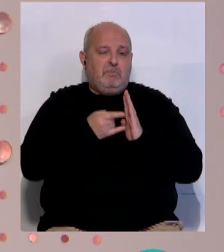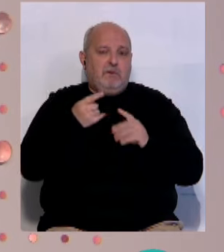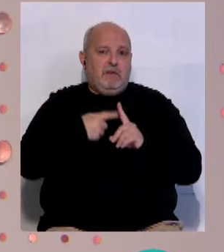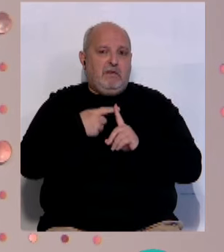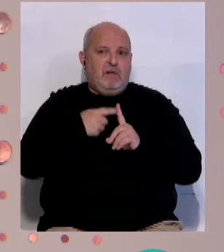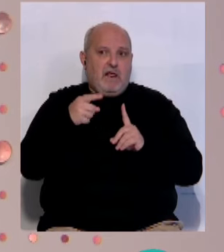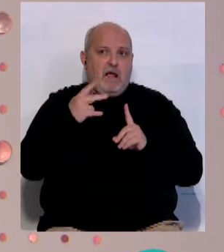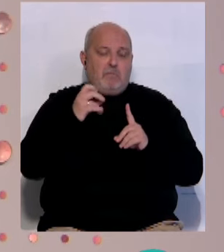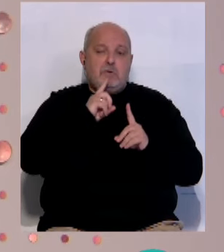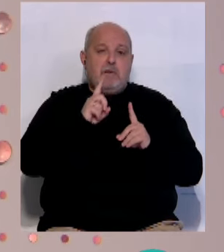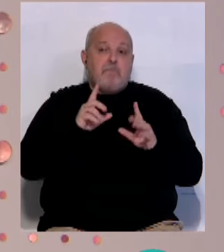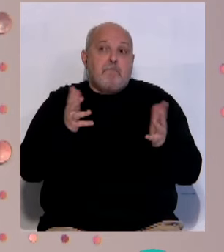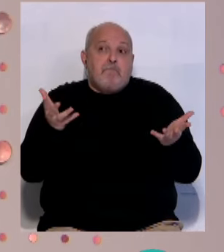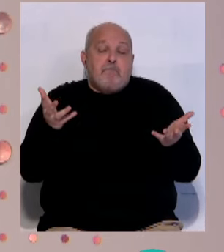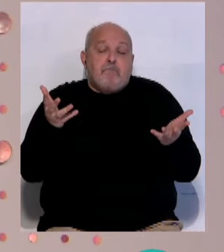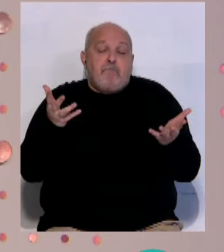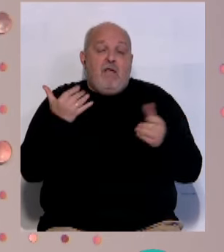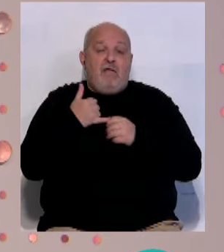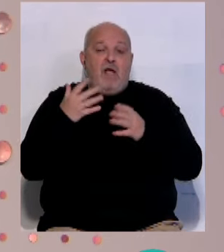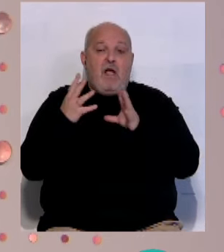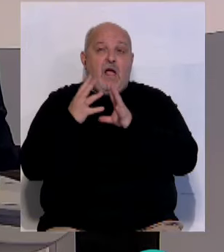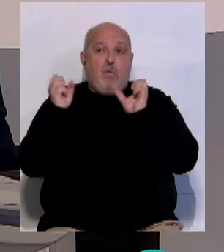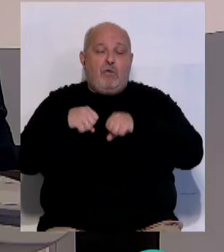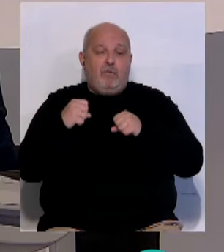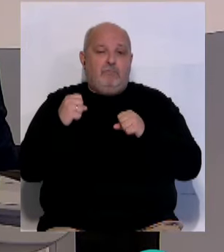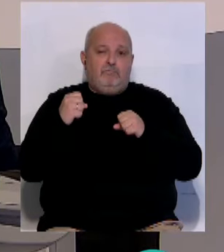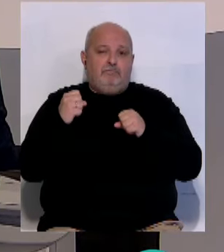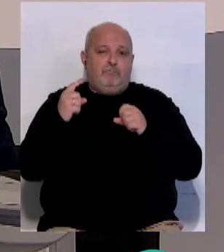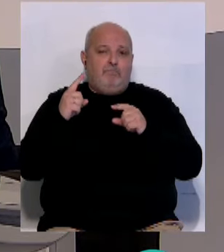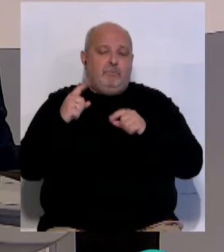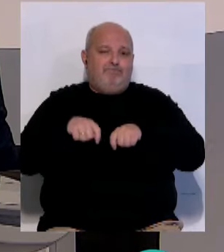mostrando que no se haya llegado a un acuerdo en esa renovación Yo creo que fue por parte del